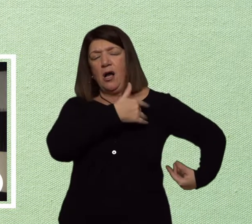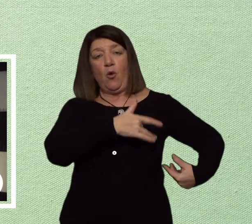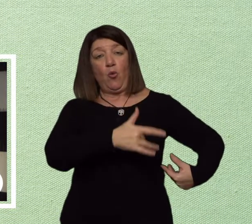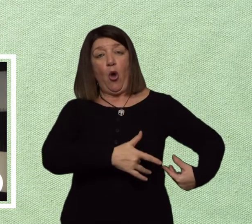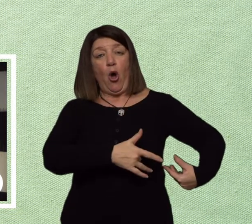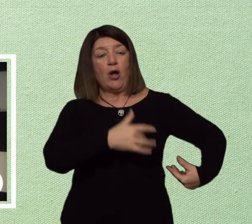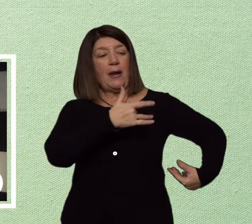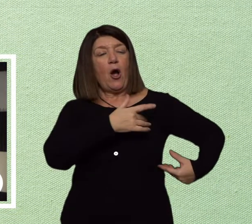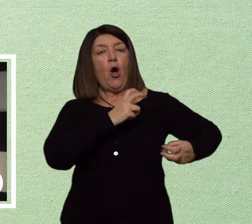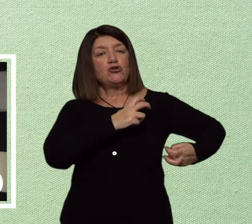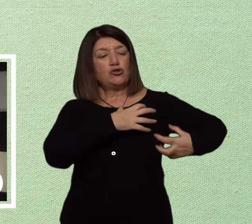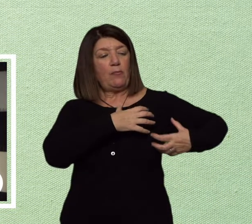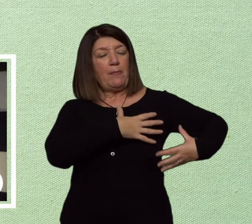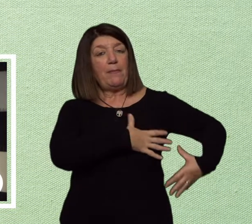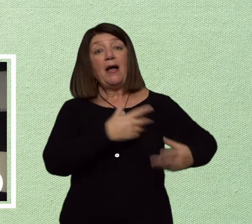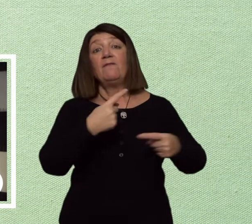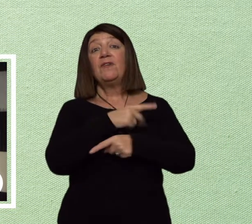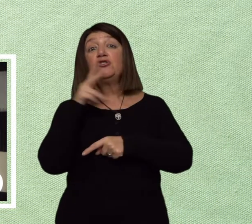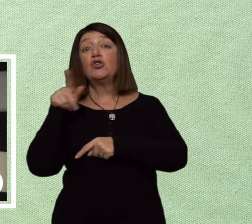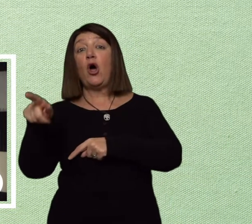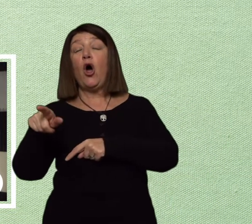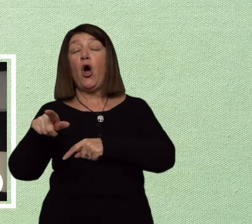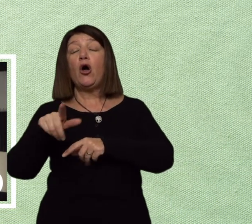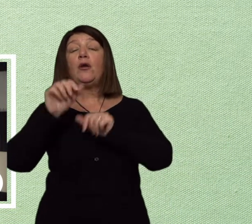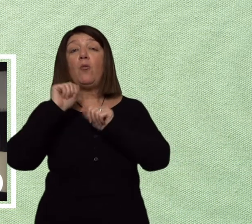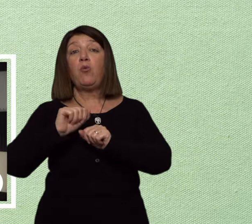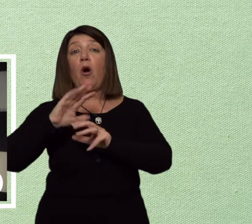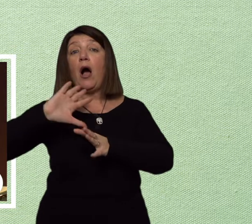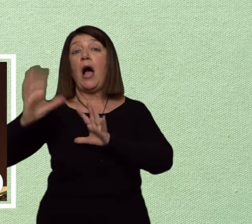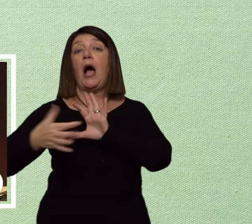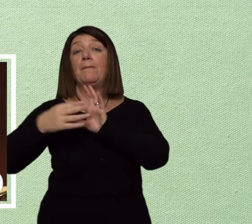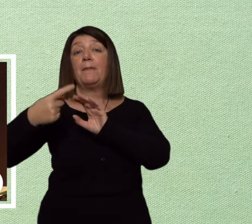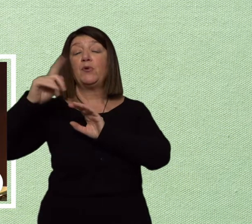caratteristica radiazione al braccio sinistro e eccetera essere più che avere più posteriore...